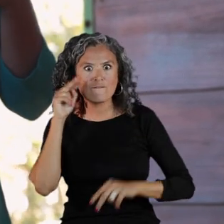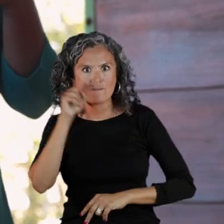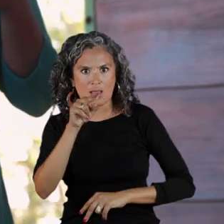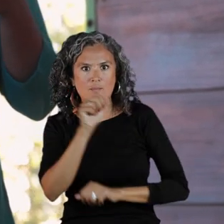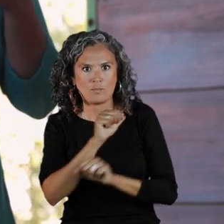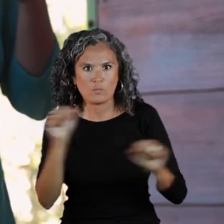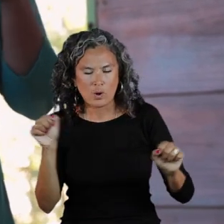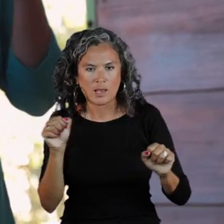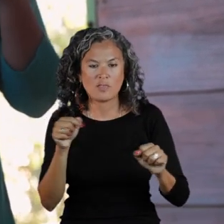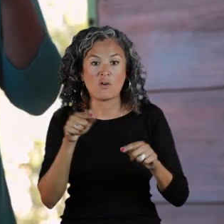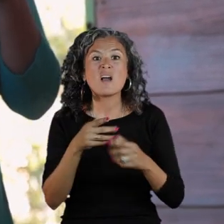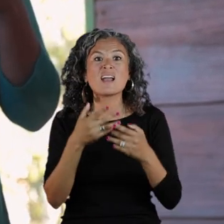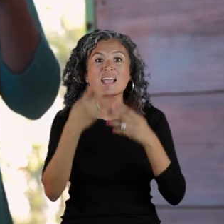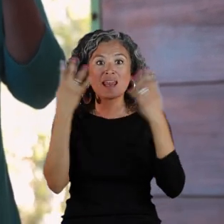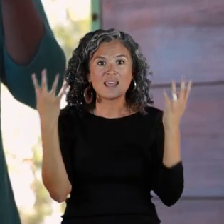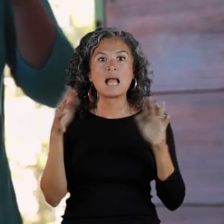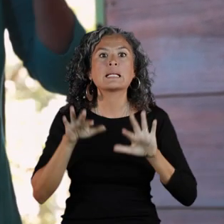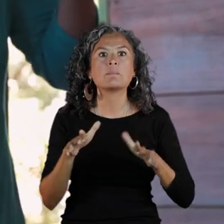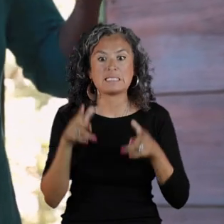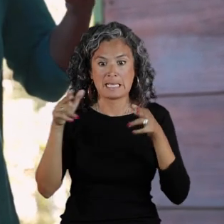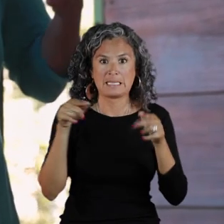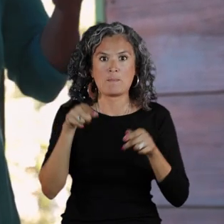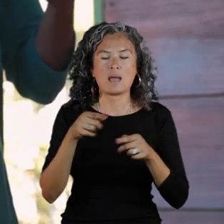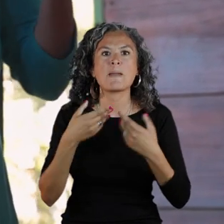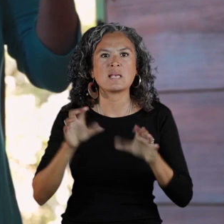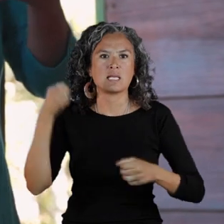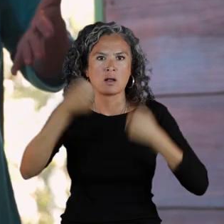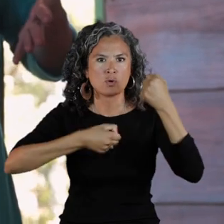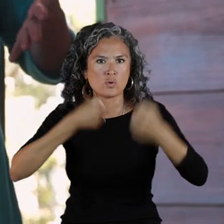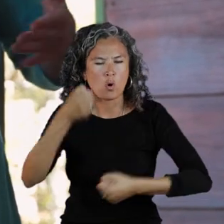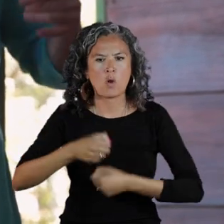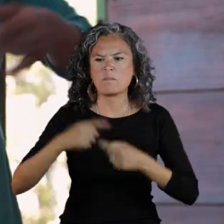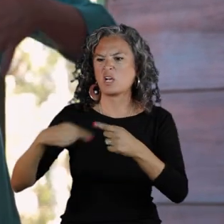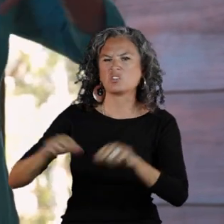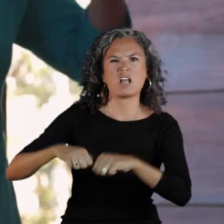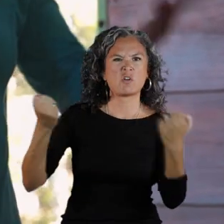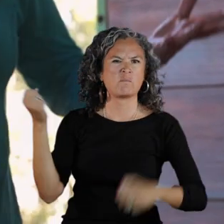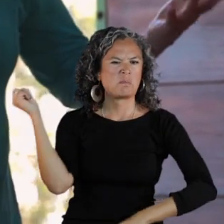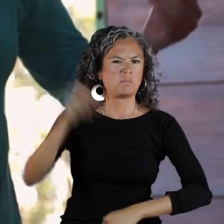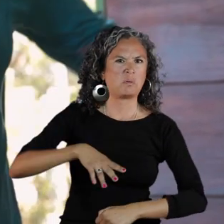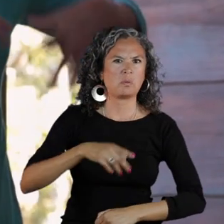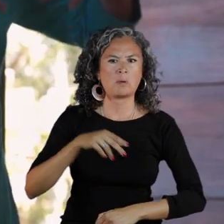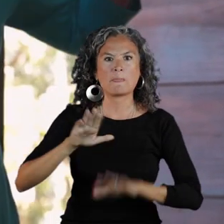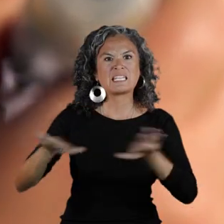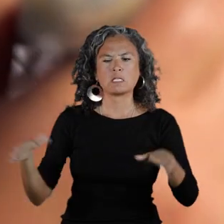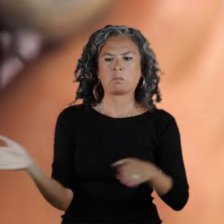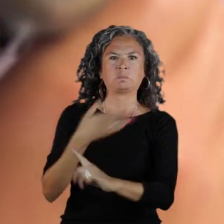Es en esta etapa que aparecen los golpes, la rotura de cosas, el maltrato a los niños.